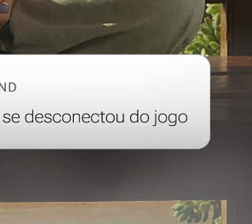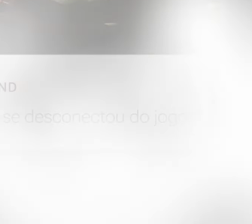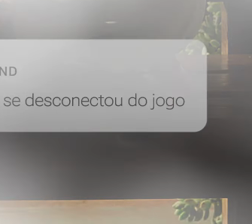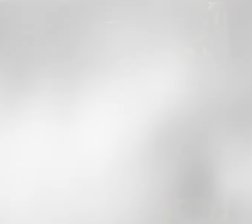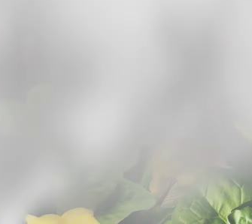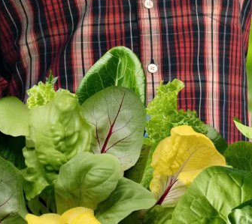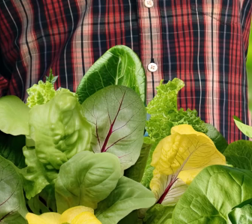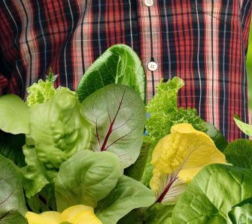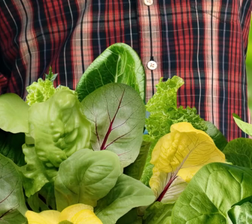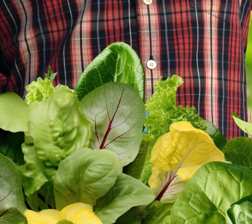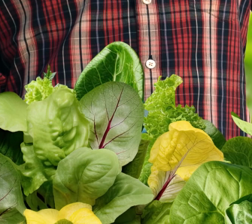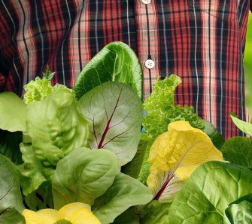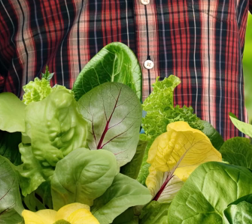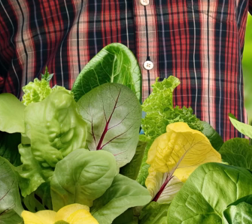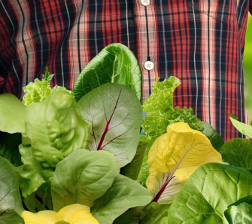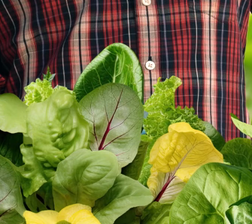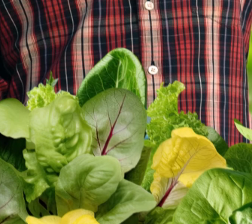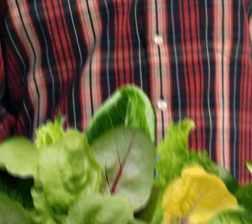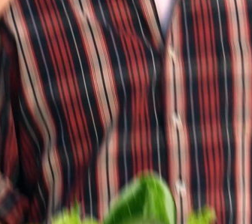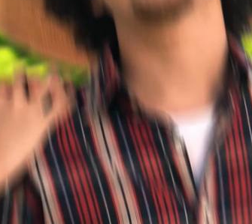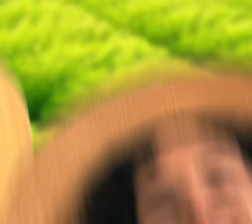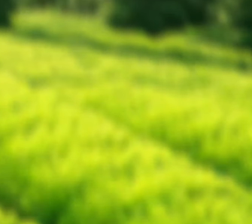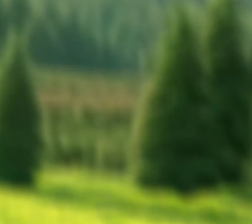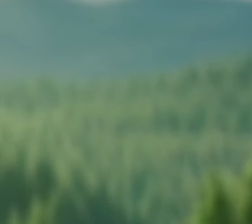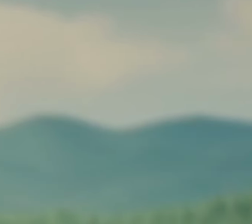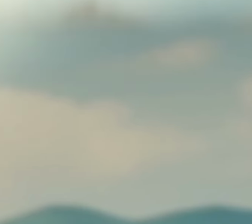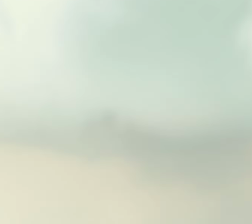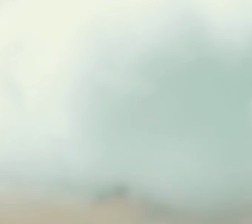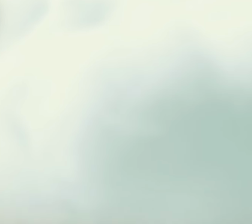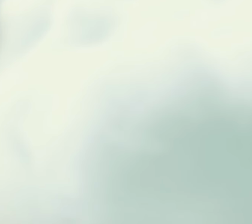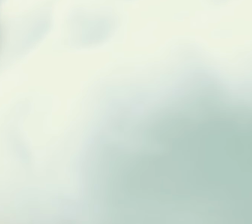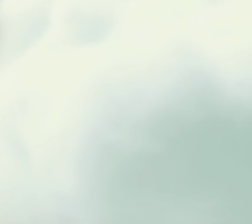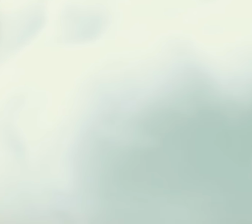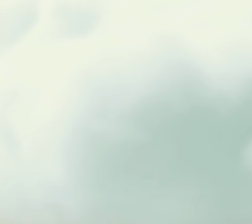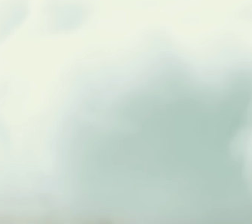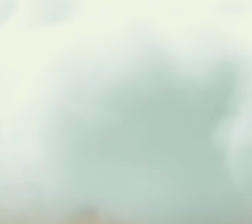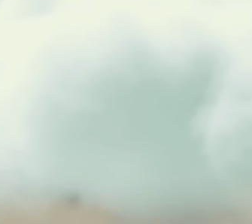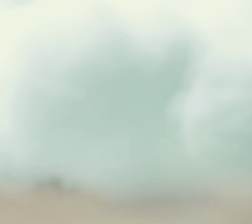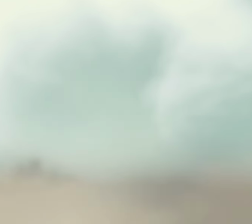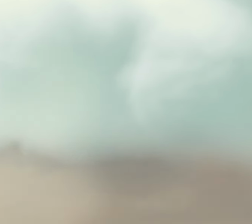Country [Clique]